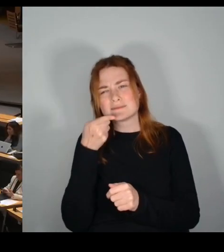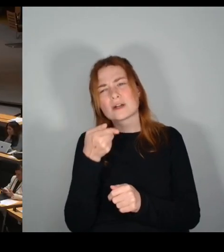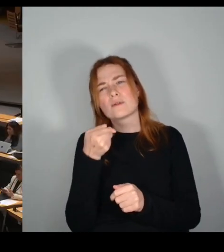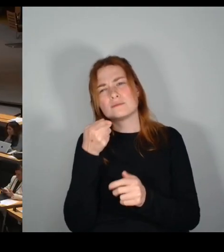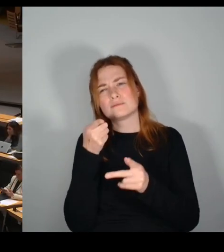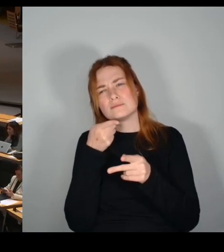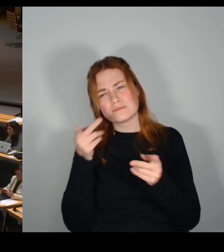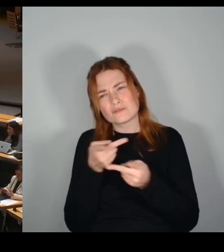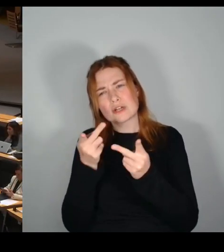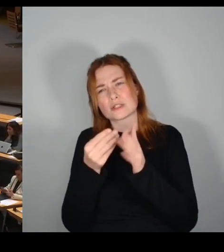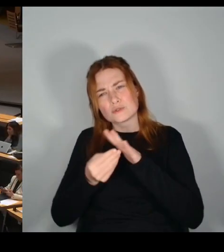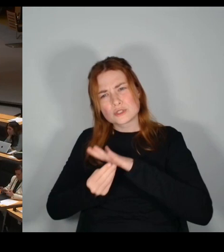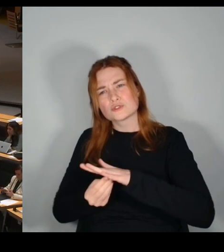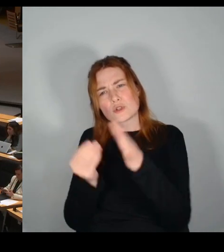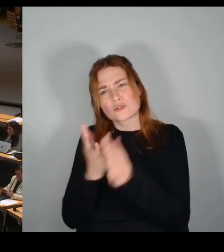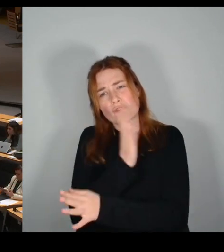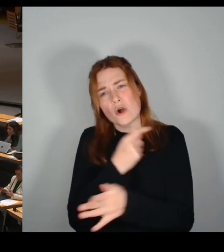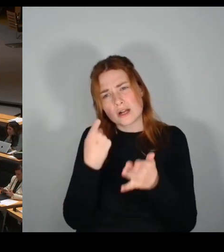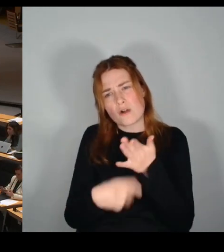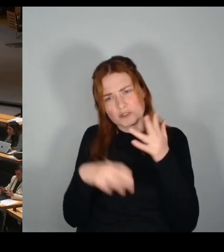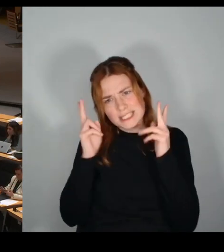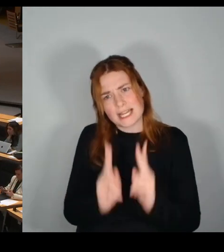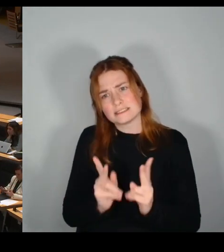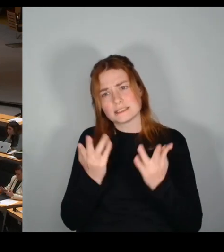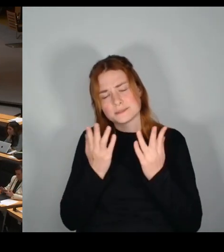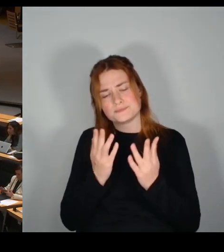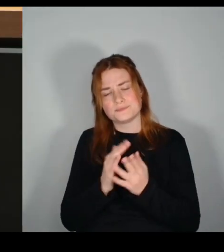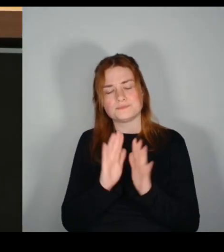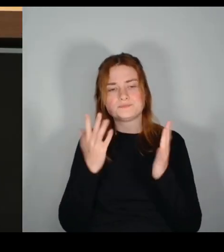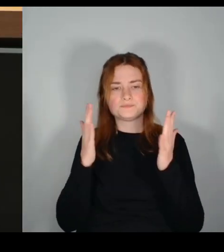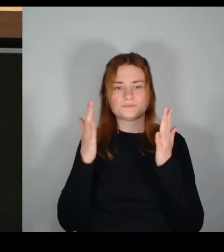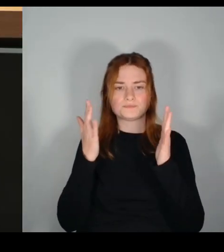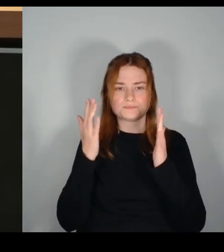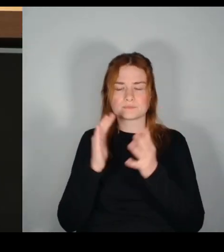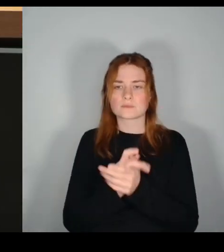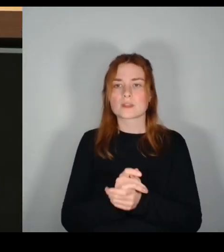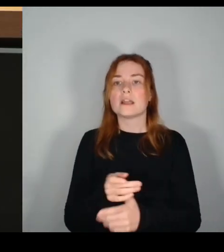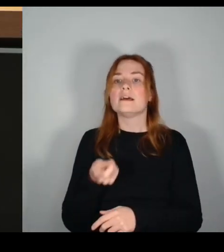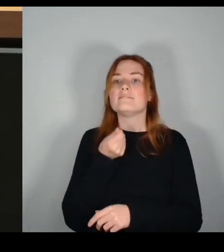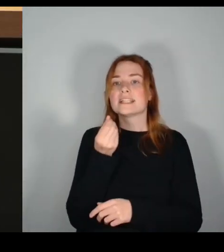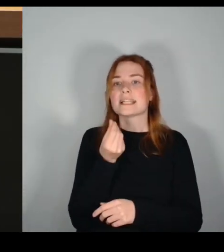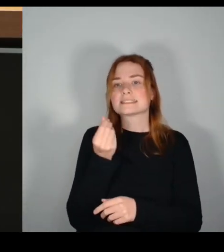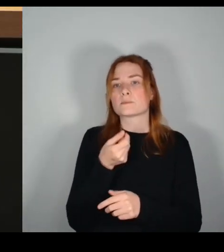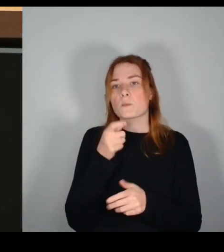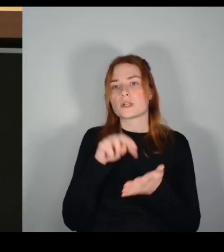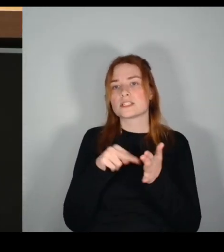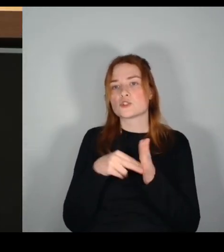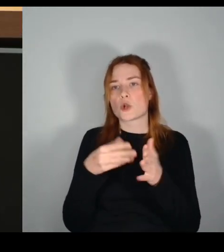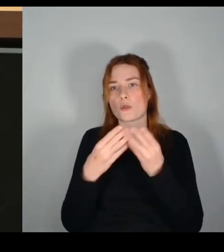Es gilt jetzt, eine finanzpolitische Lösung zu finden. Der MieterschutzStaatssekretär spricht zu Recht von einer kreativen Finanzierung.